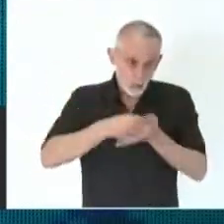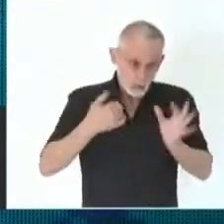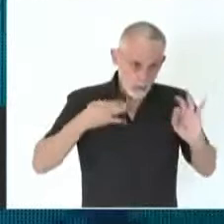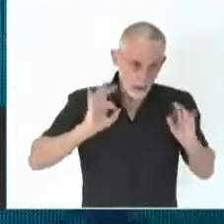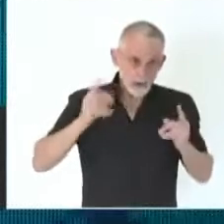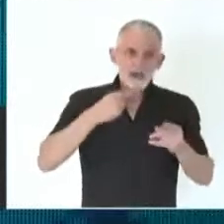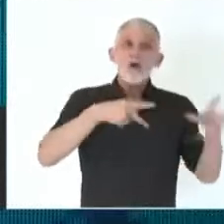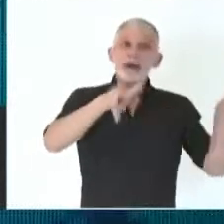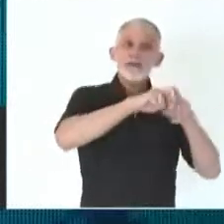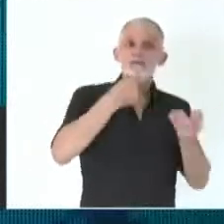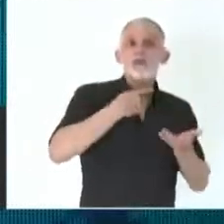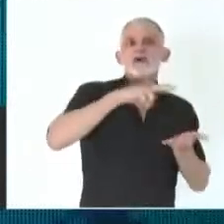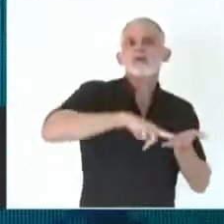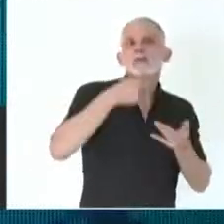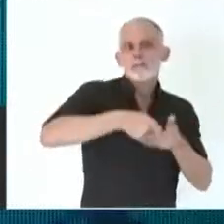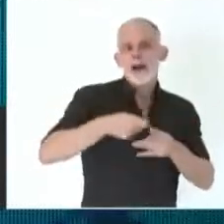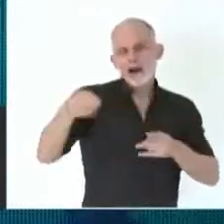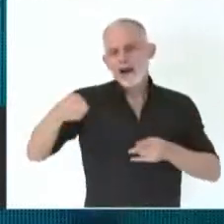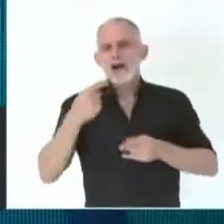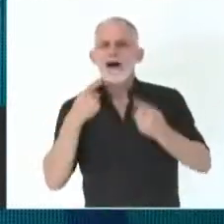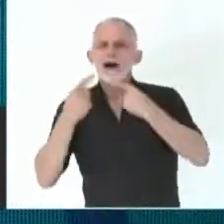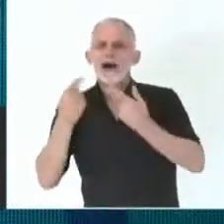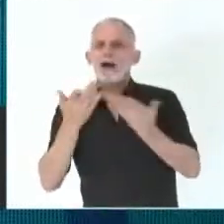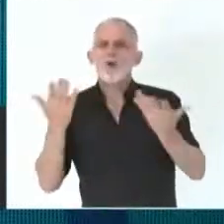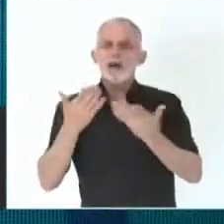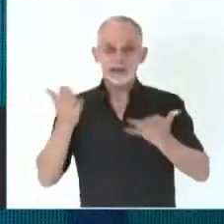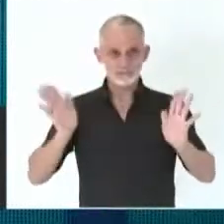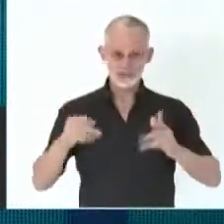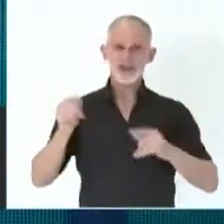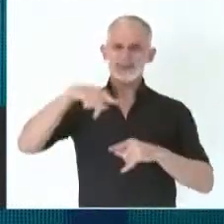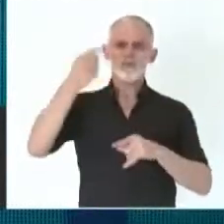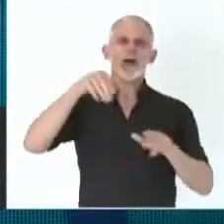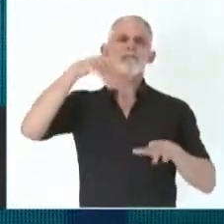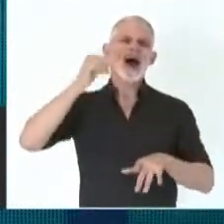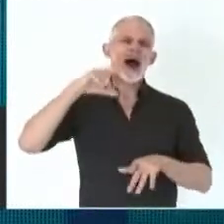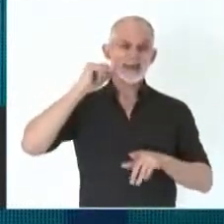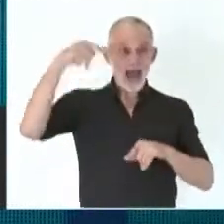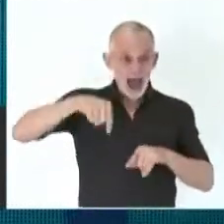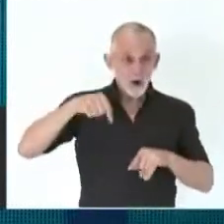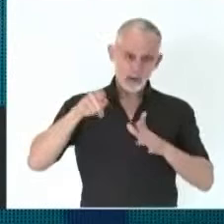ESTOY ENFOCáÁNDOME EN VOS,